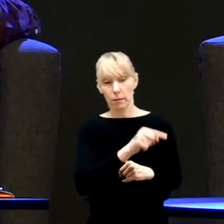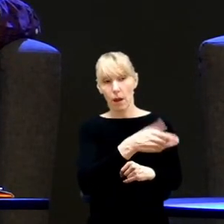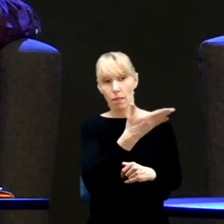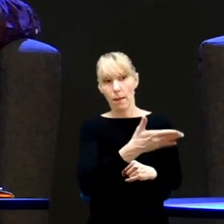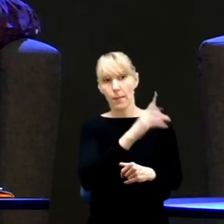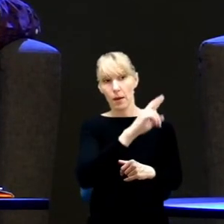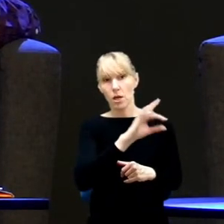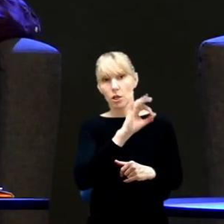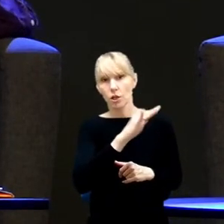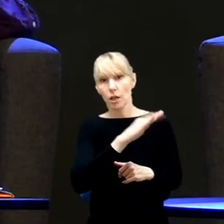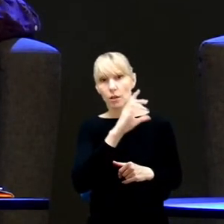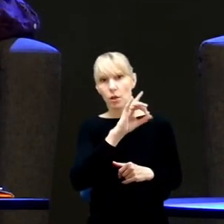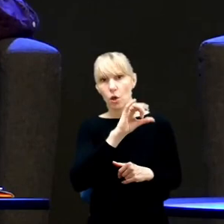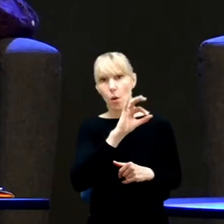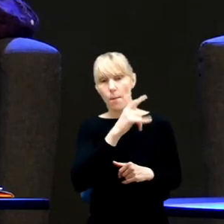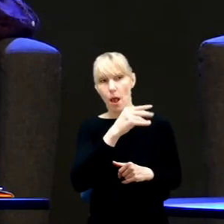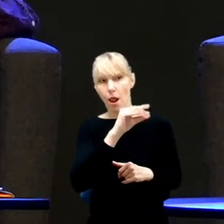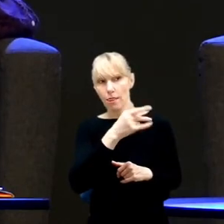Wydaje się, że żeby miasta